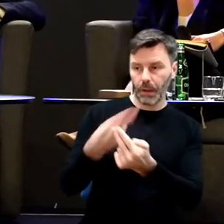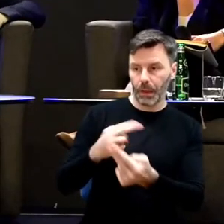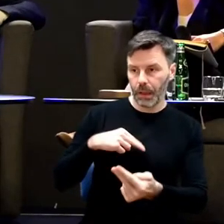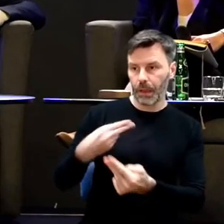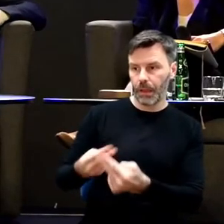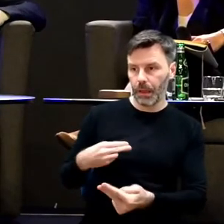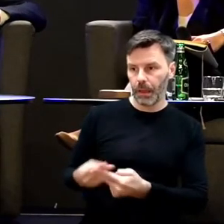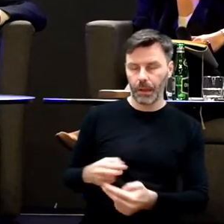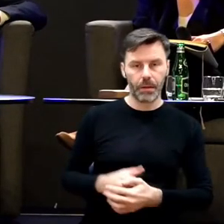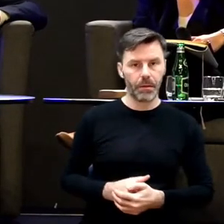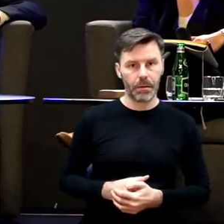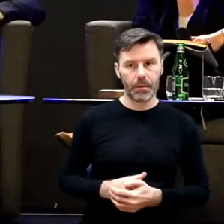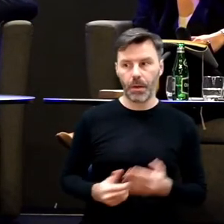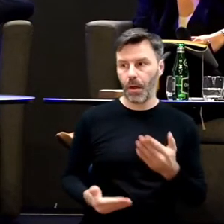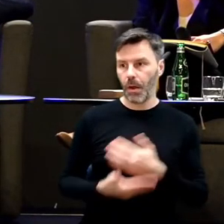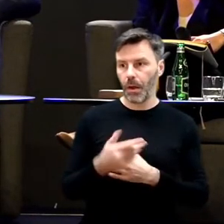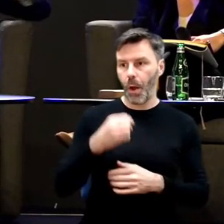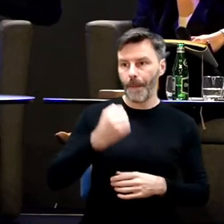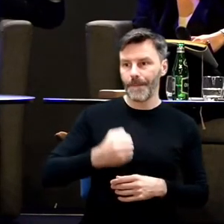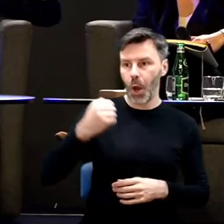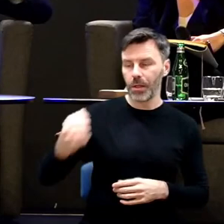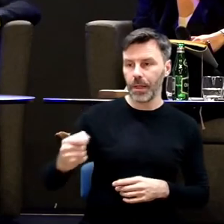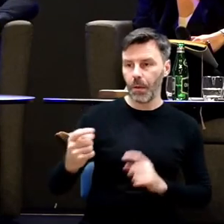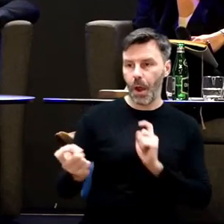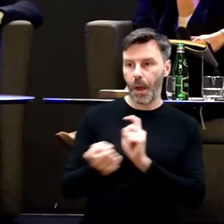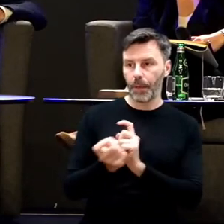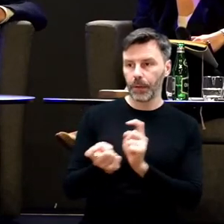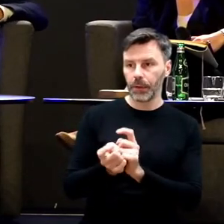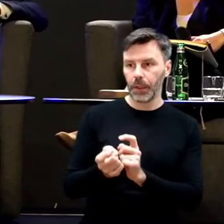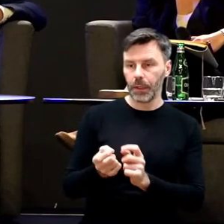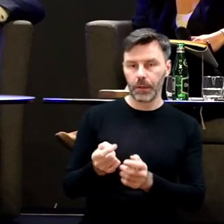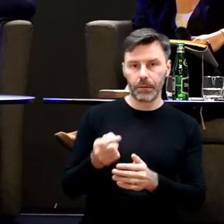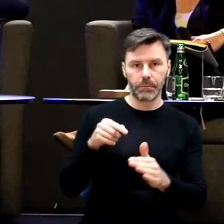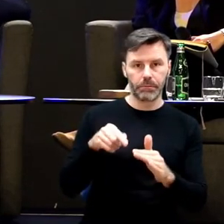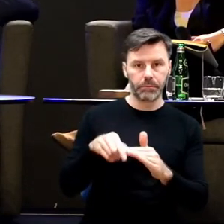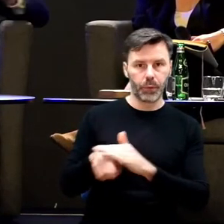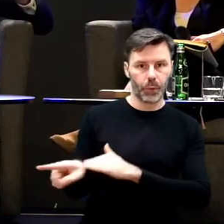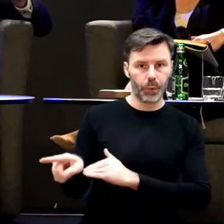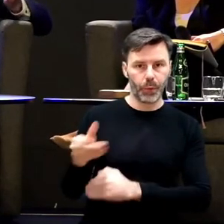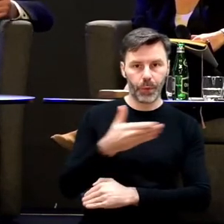czy prawie wszyscy posłowie opozycyjni zniknęli z sali, media zniknęły z sali.